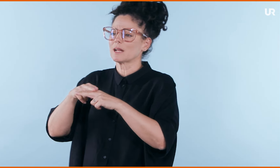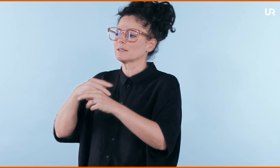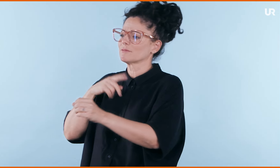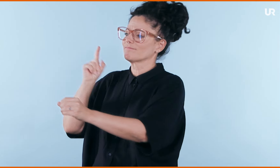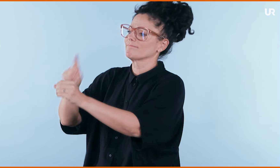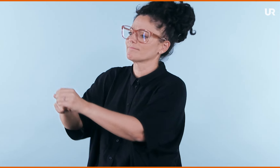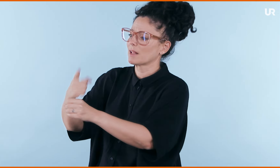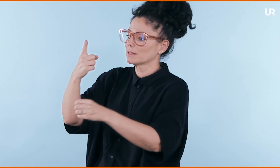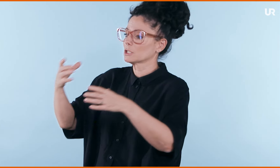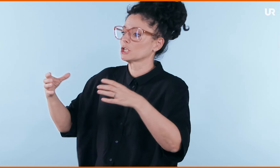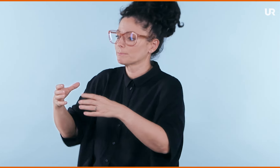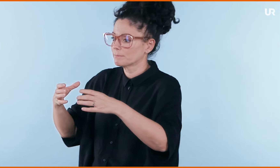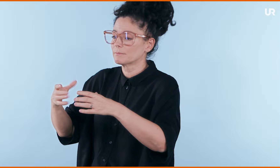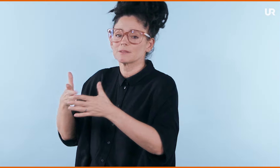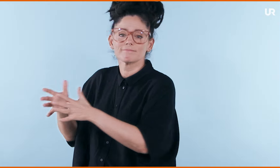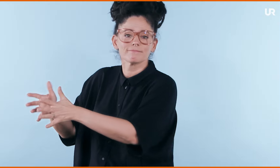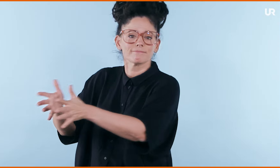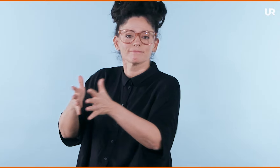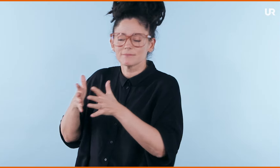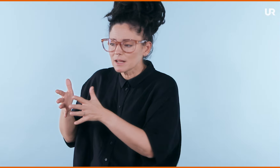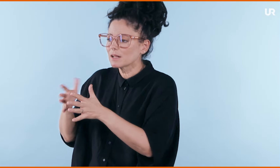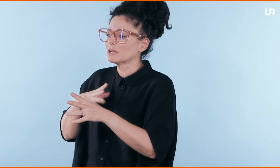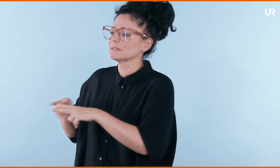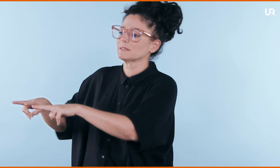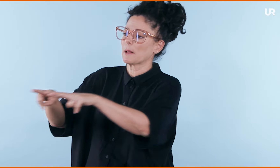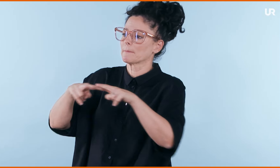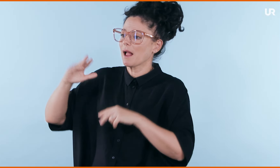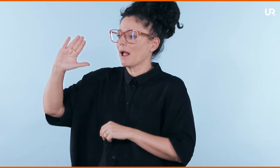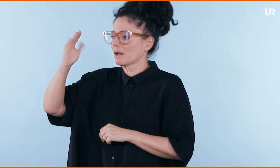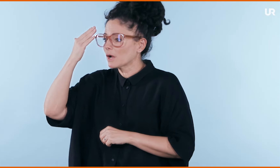Genom att umgås med en grupp som delar liknande erfarenheter-